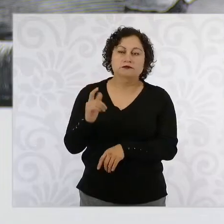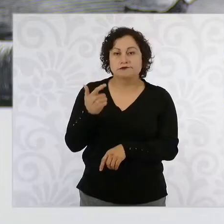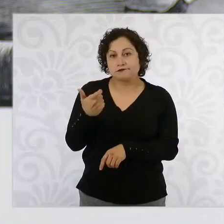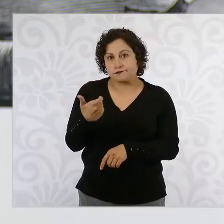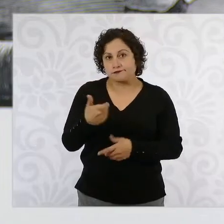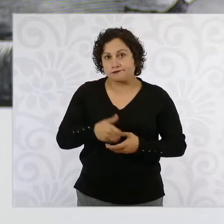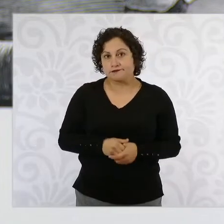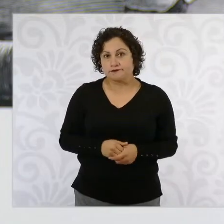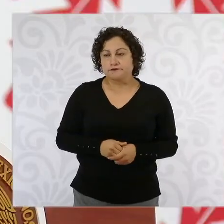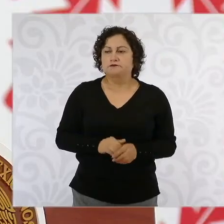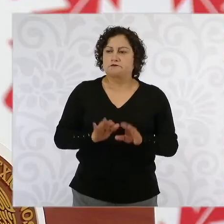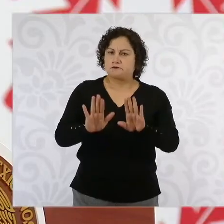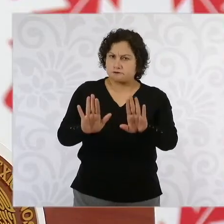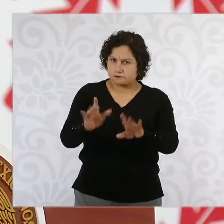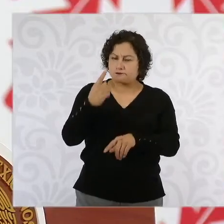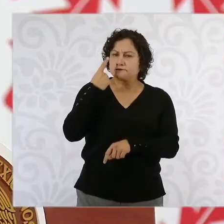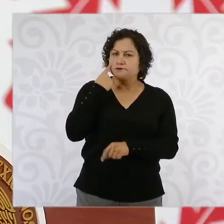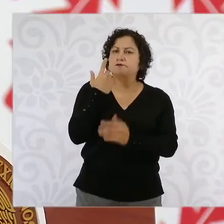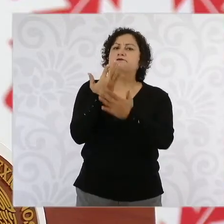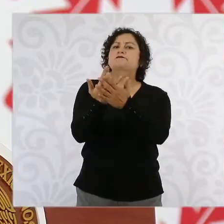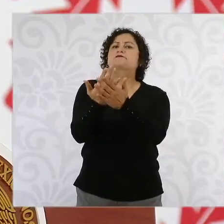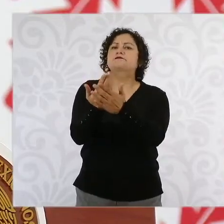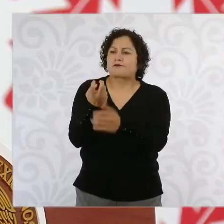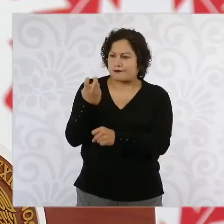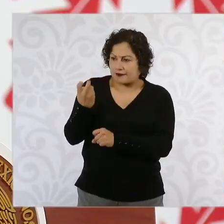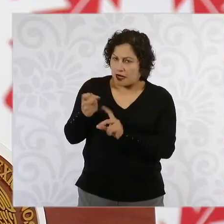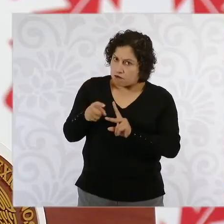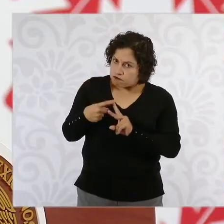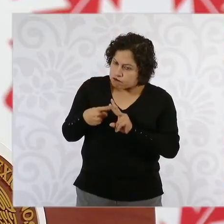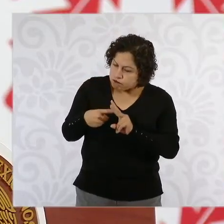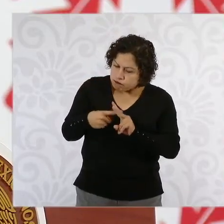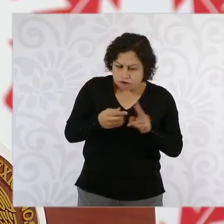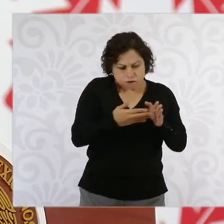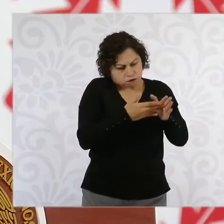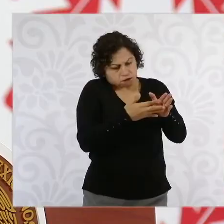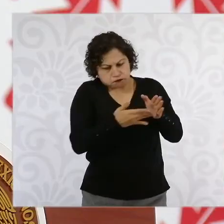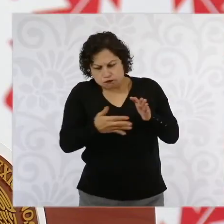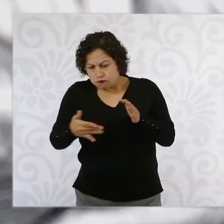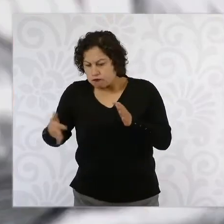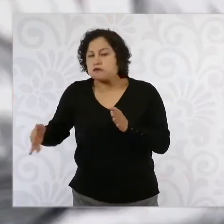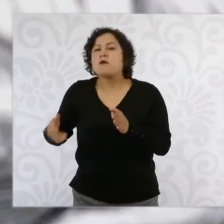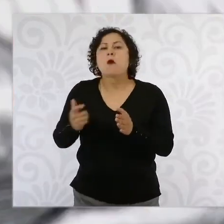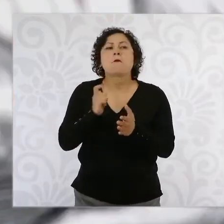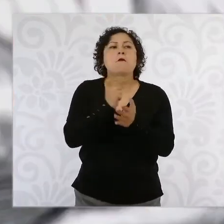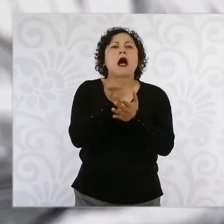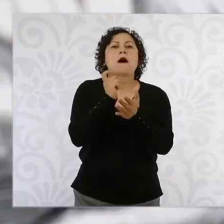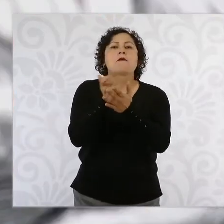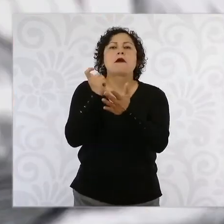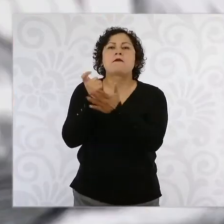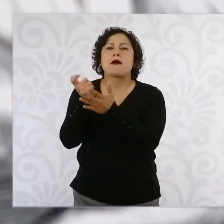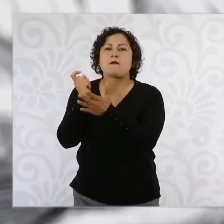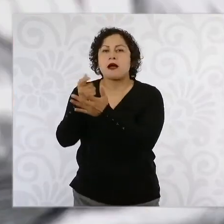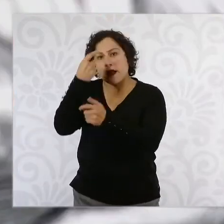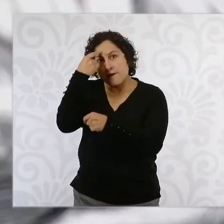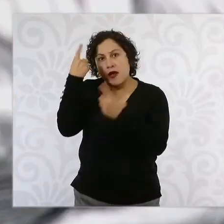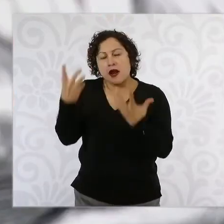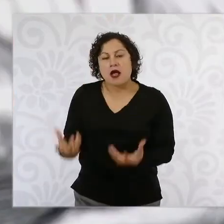quieren un día preparamos ese el tema de cuánto se ha pagado por el rescate de los bancos en el